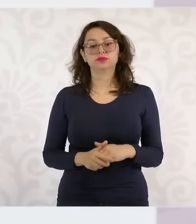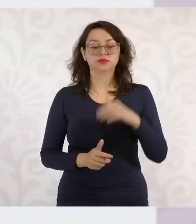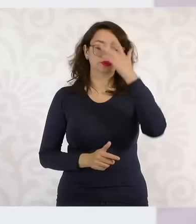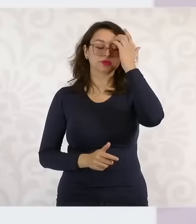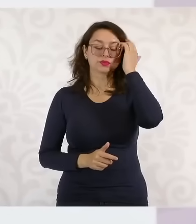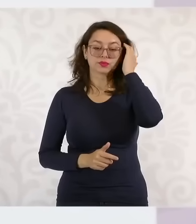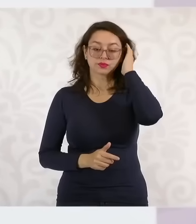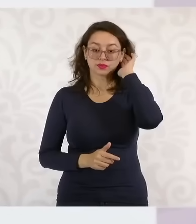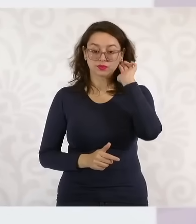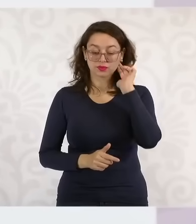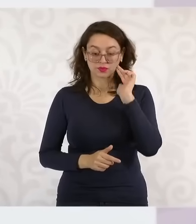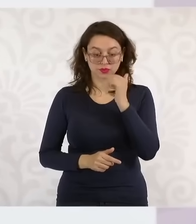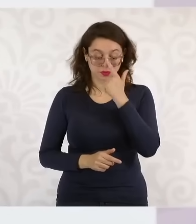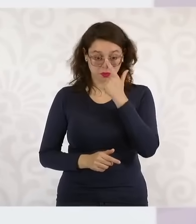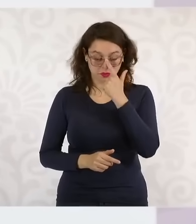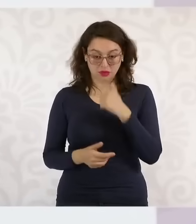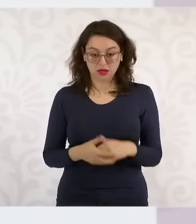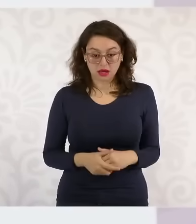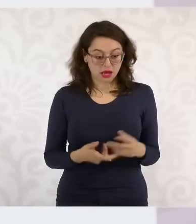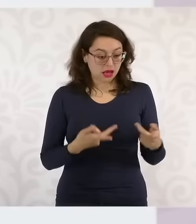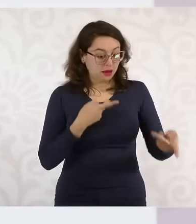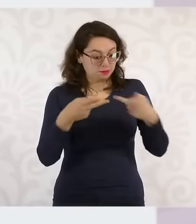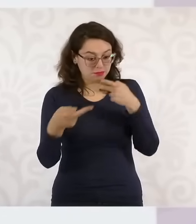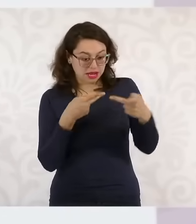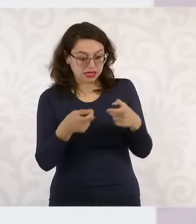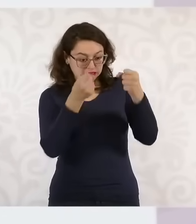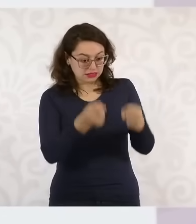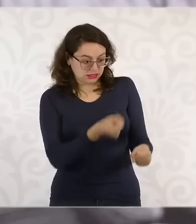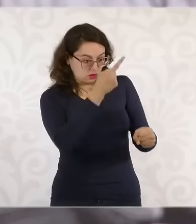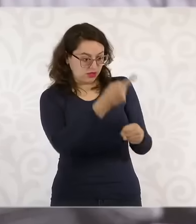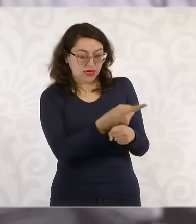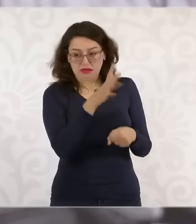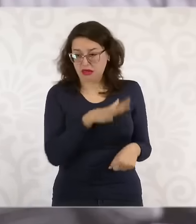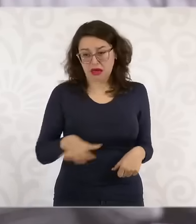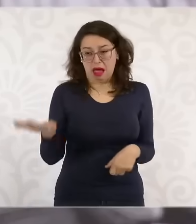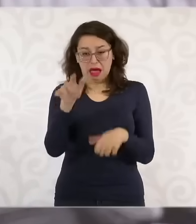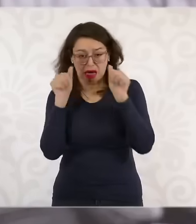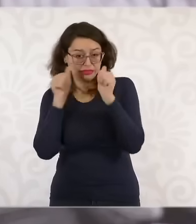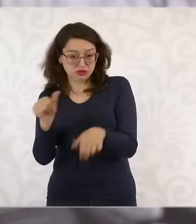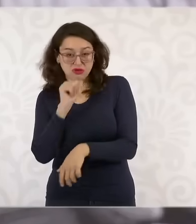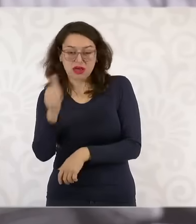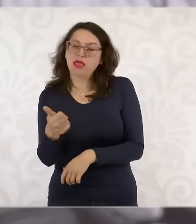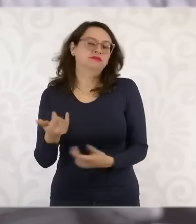este, la estrategia nacional de seguridad sin la atención a las causas que originan la violencia,